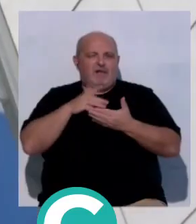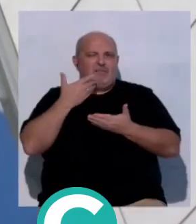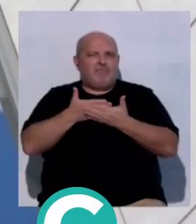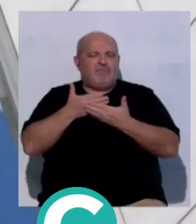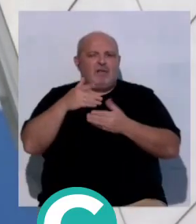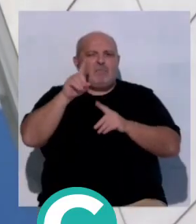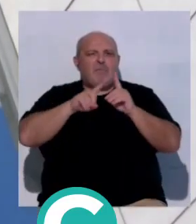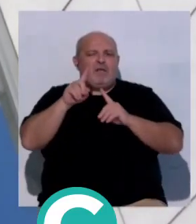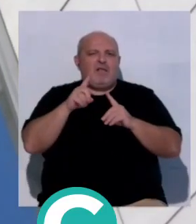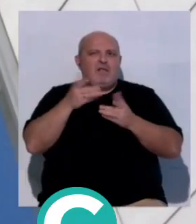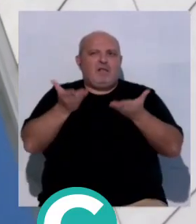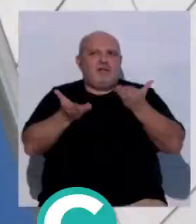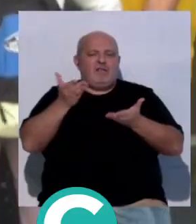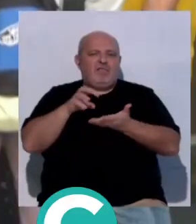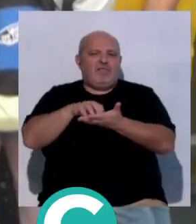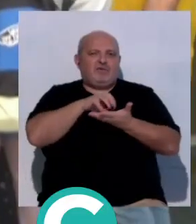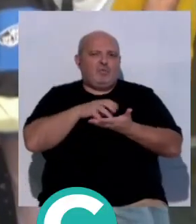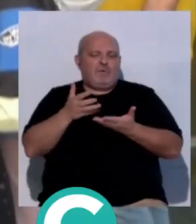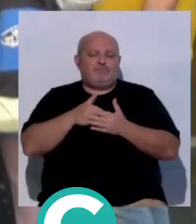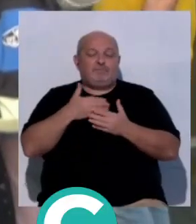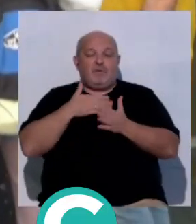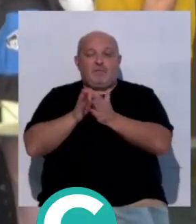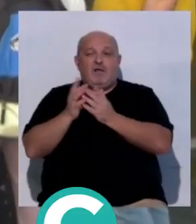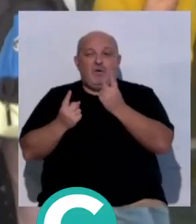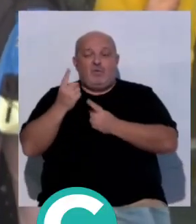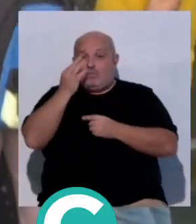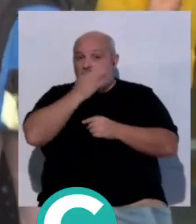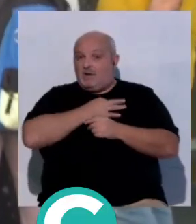pueden diferenciarse por centros para nuestros compañeros que están en Puerto real eh que tengan